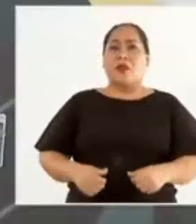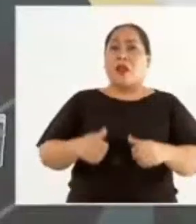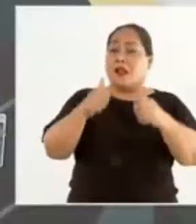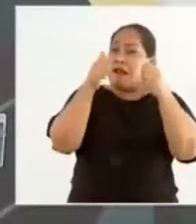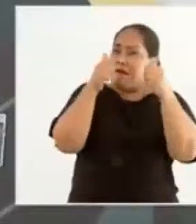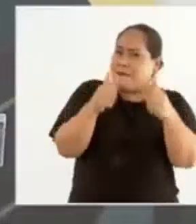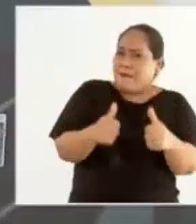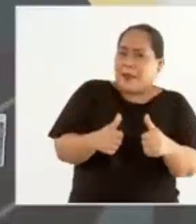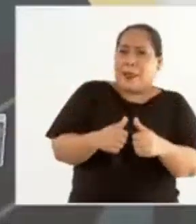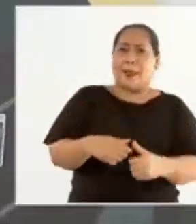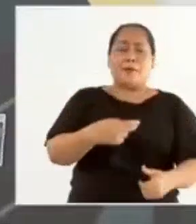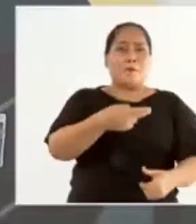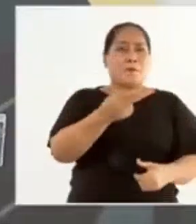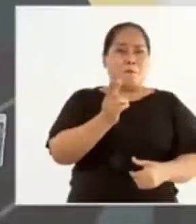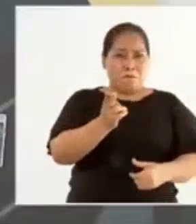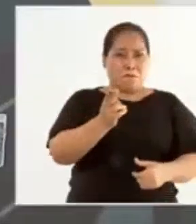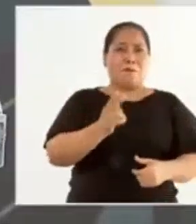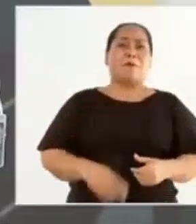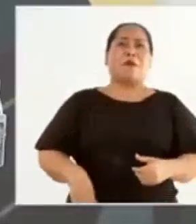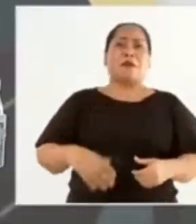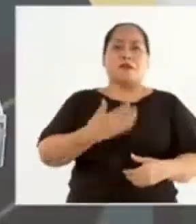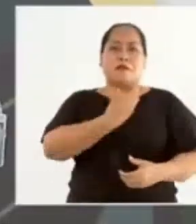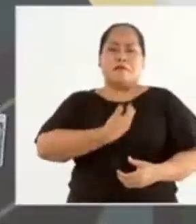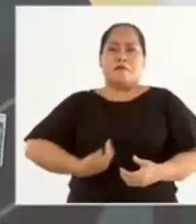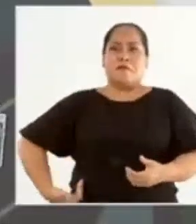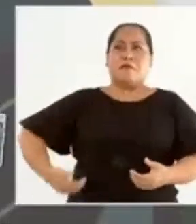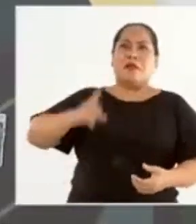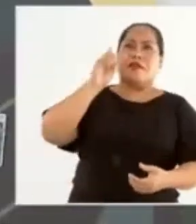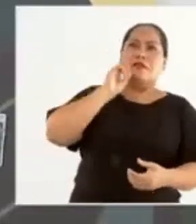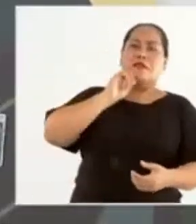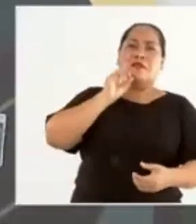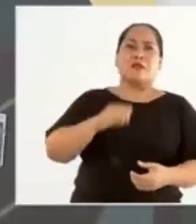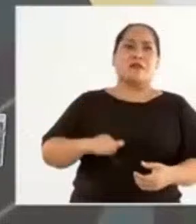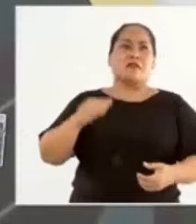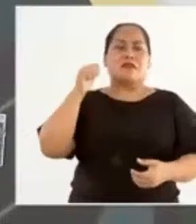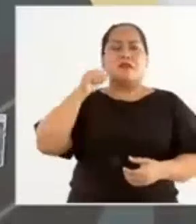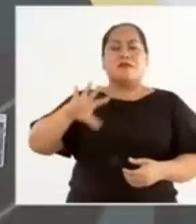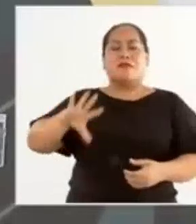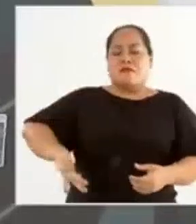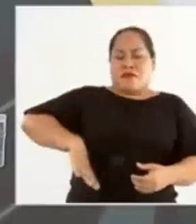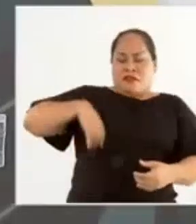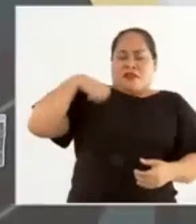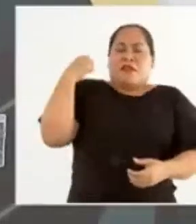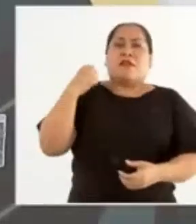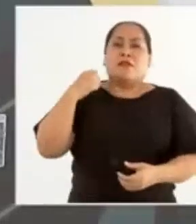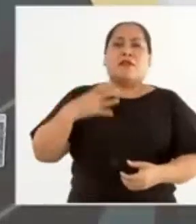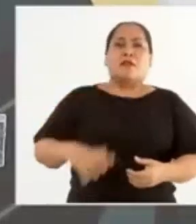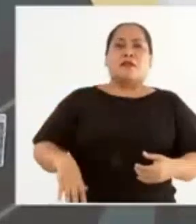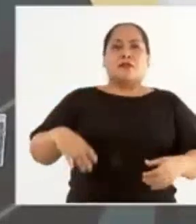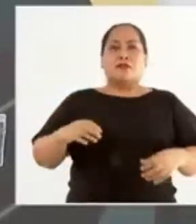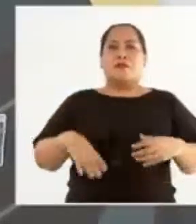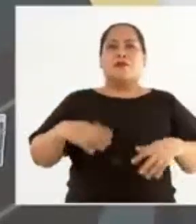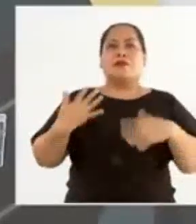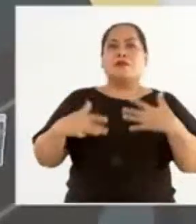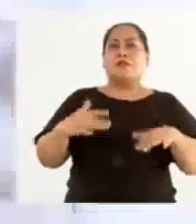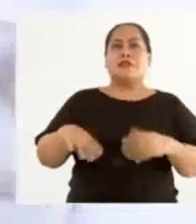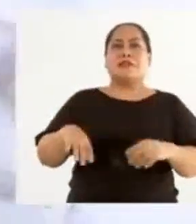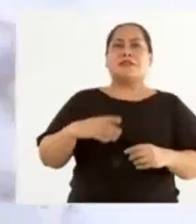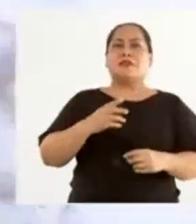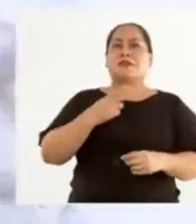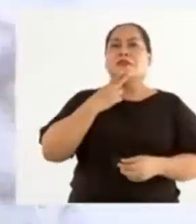Siempre reconocemos su esfuerzo en todos los en todos los ámbitos. Estimada presidenta de México,